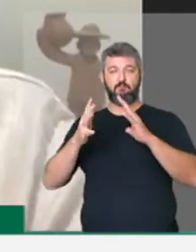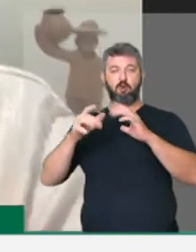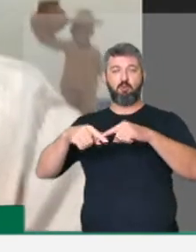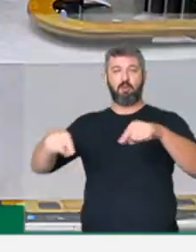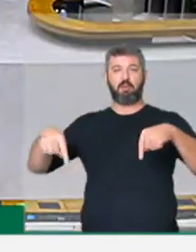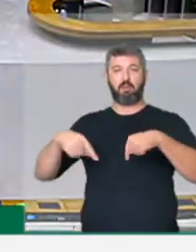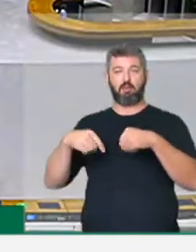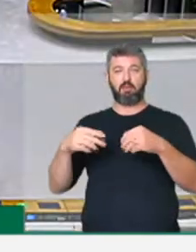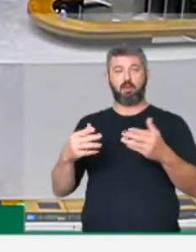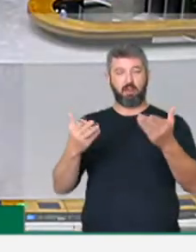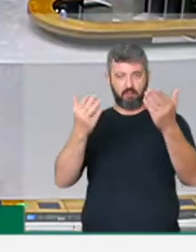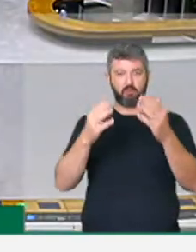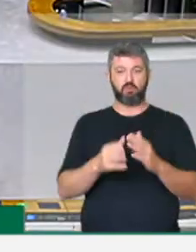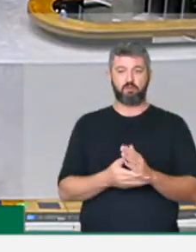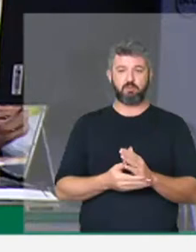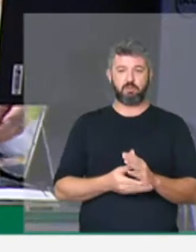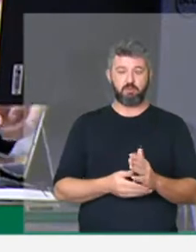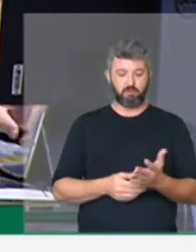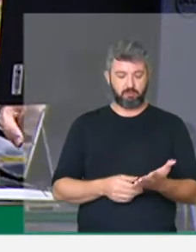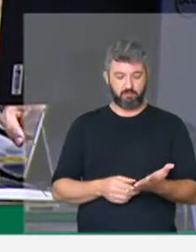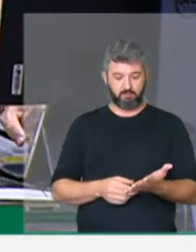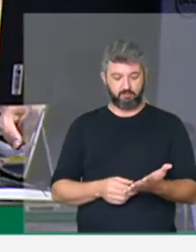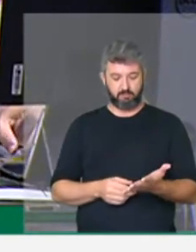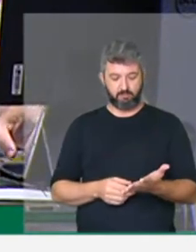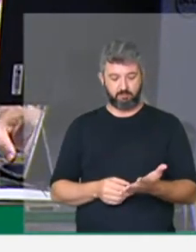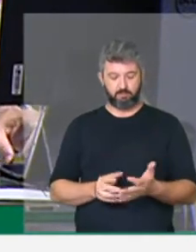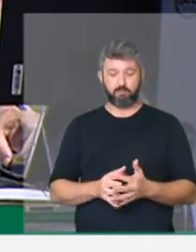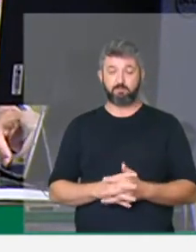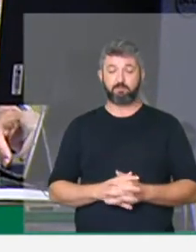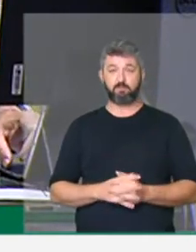DEPUTADO CORONEL TADEU. -- [DEP. CORONEL TADEU]: SR. PRESIDENTE, ESSE ASSUNTO DO FINAM E DO FINOR JÁ SE